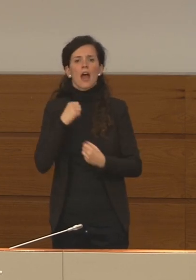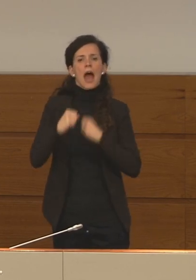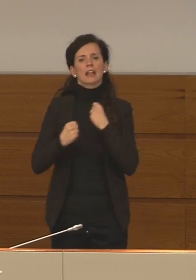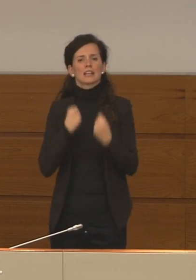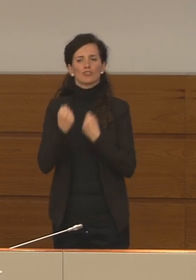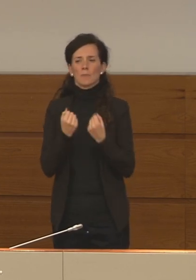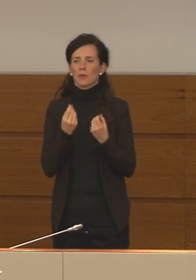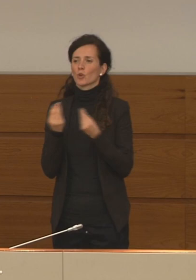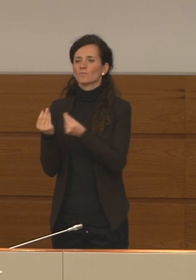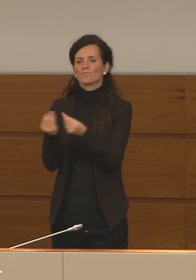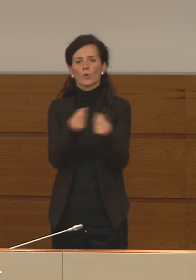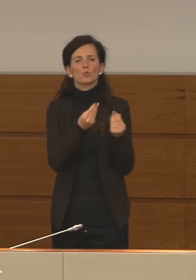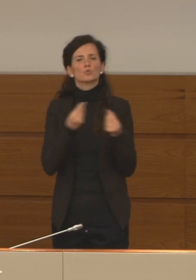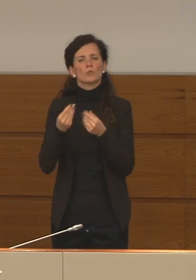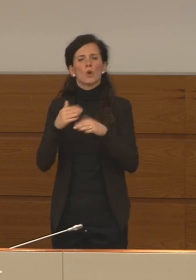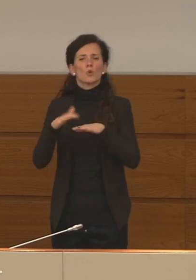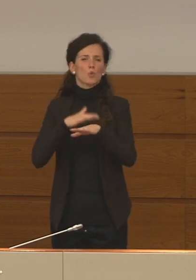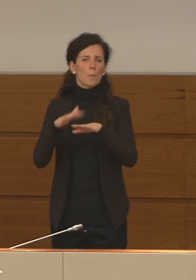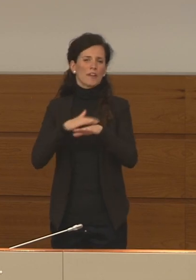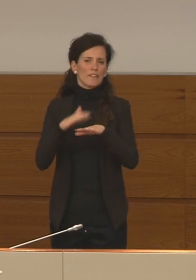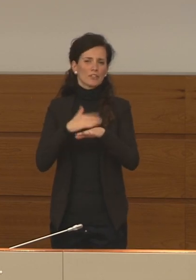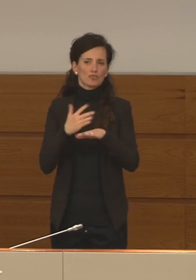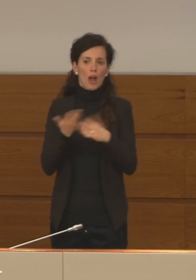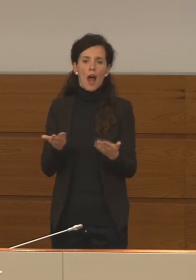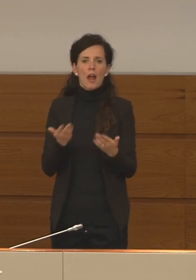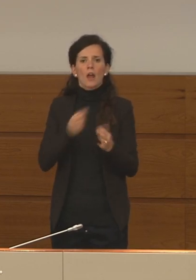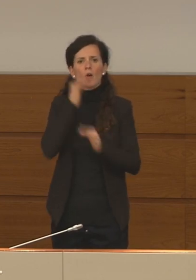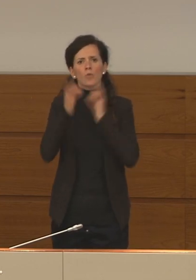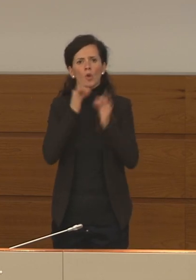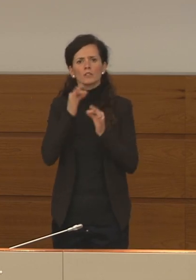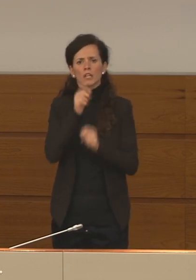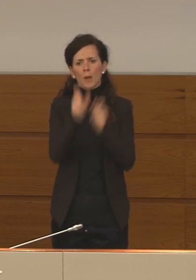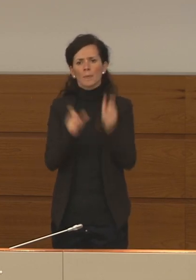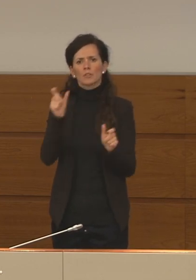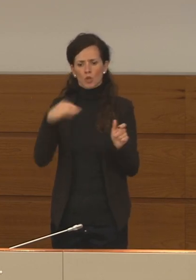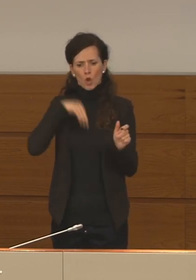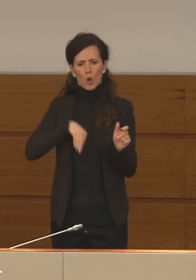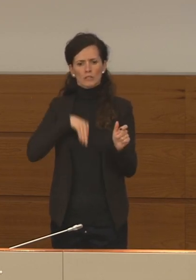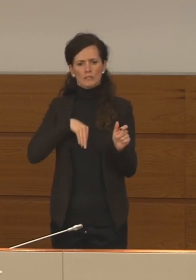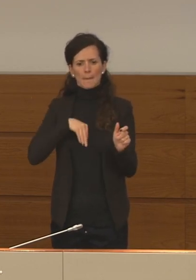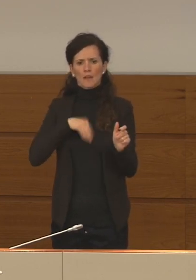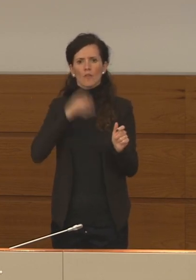non consapevoli del rischio che si corre e si fa correre nel violare